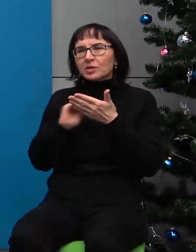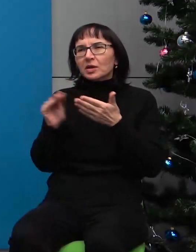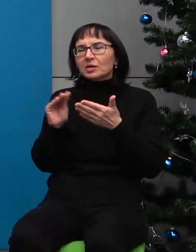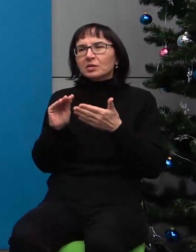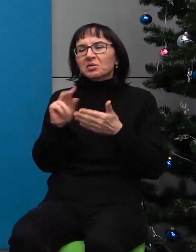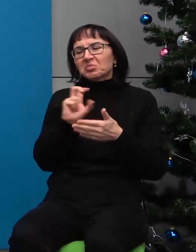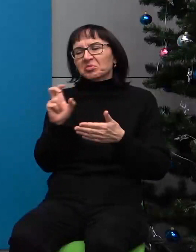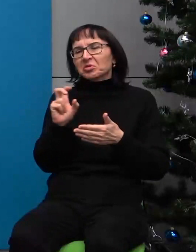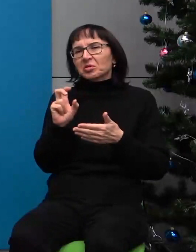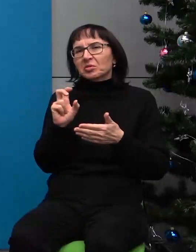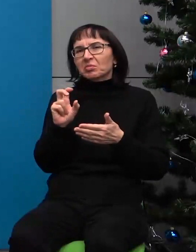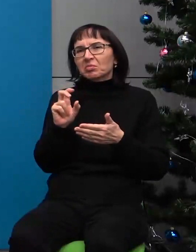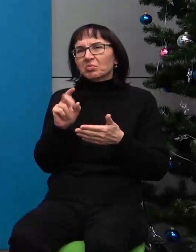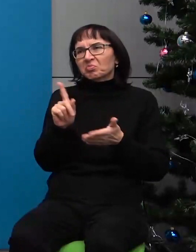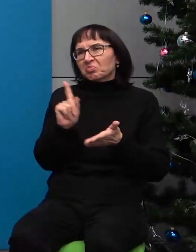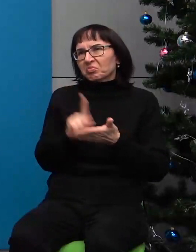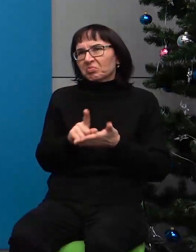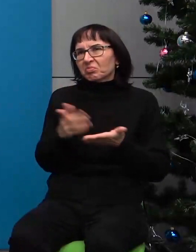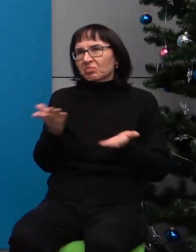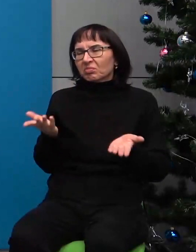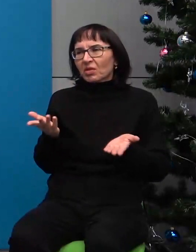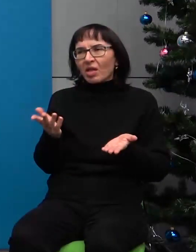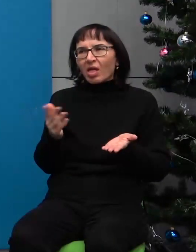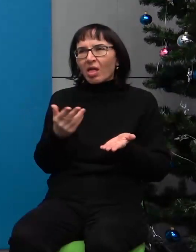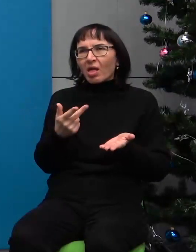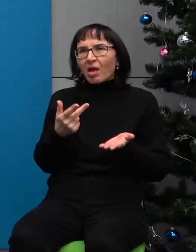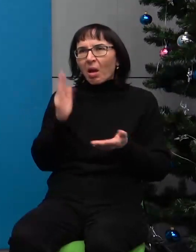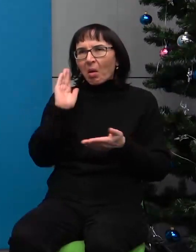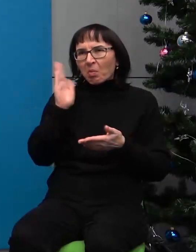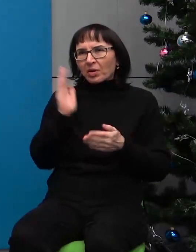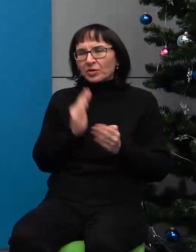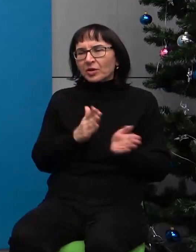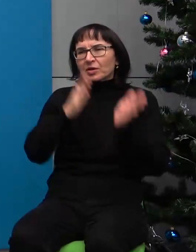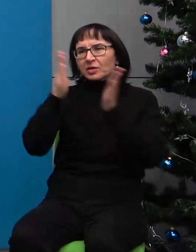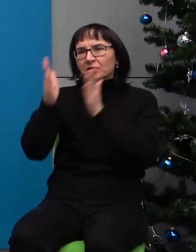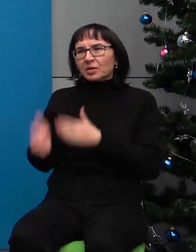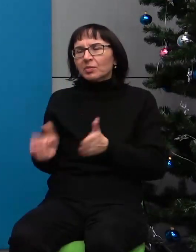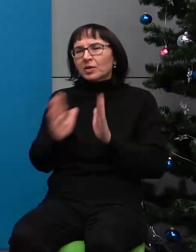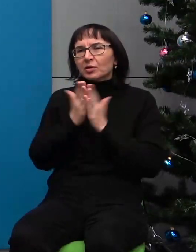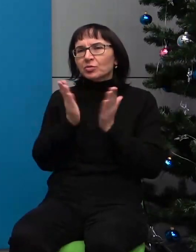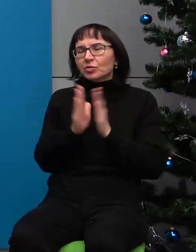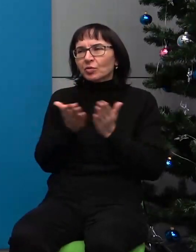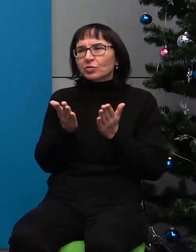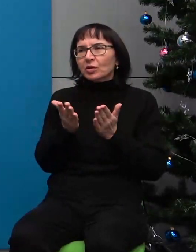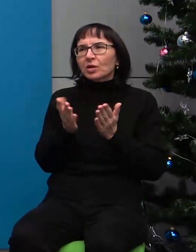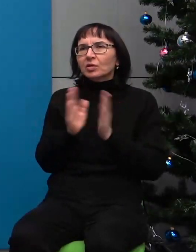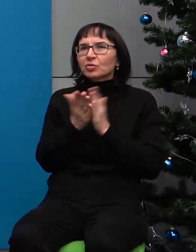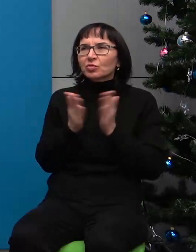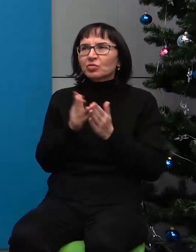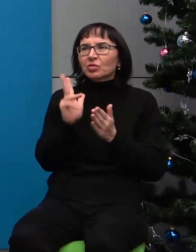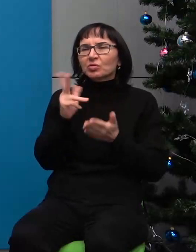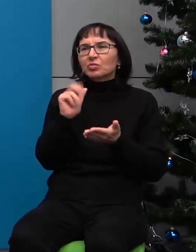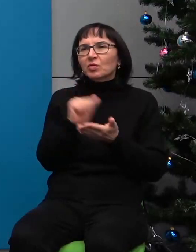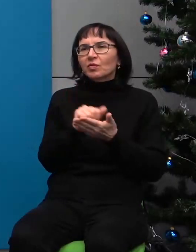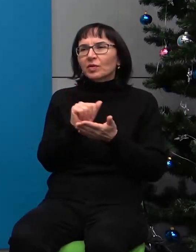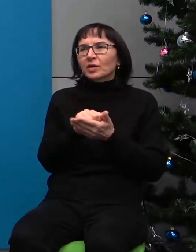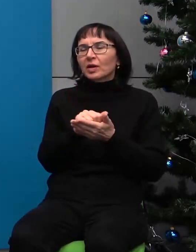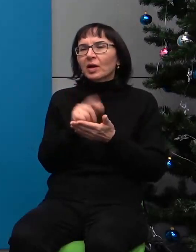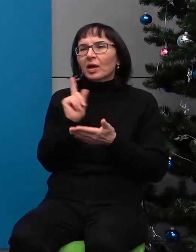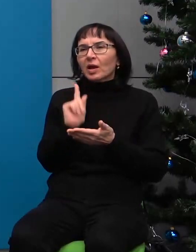już nie będzie żadnej następnej książki, czy to, że jakbym chciał jakąś książkę napisać, to znaczy, że ktoś ją wyda. No ale tak się złożyło, że ja jakby